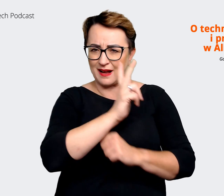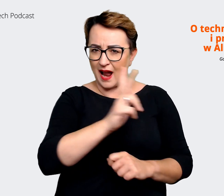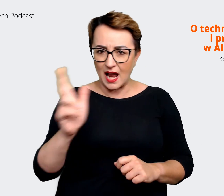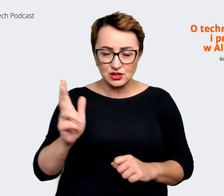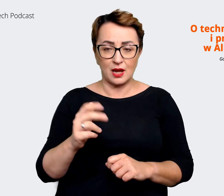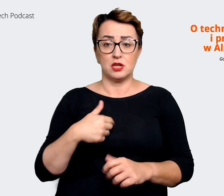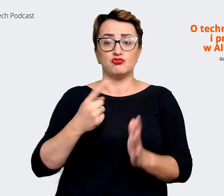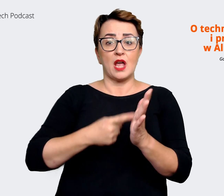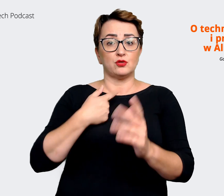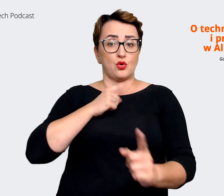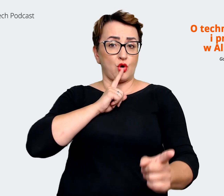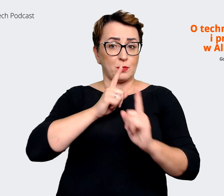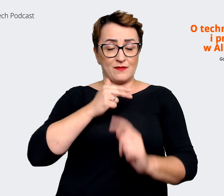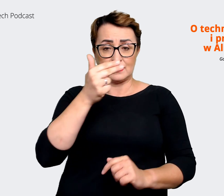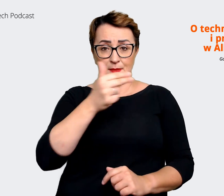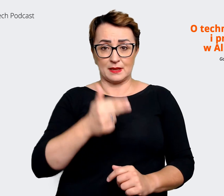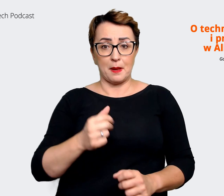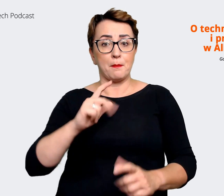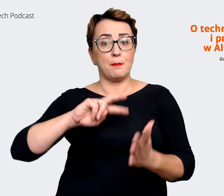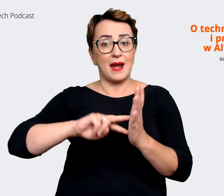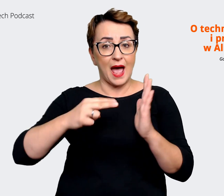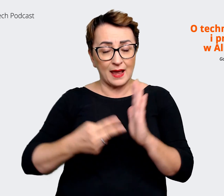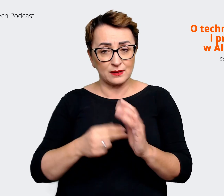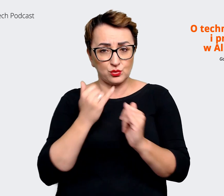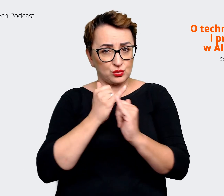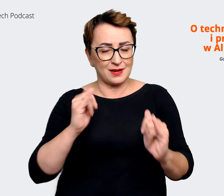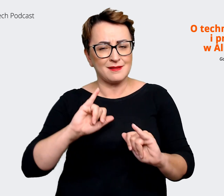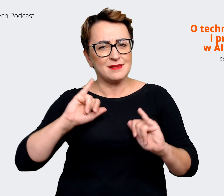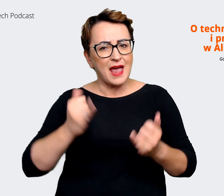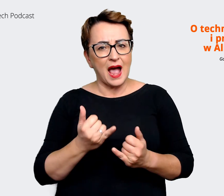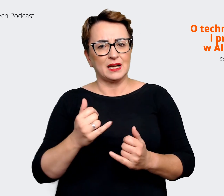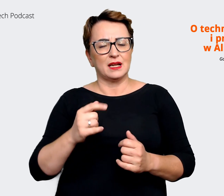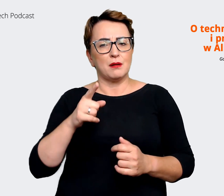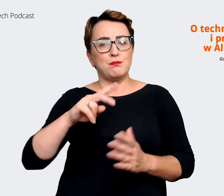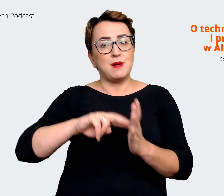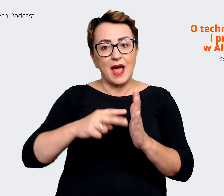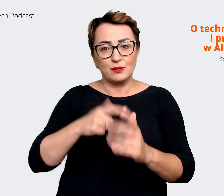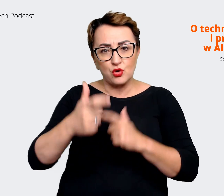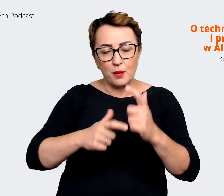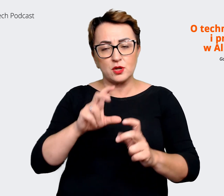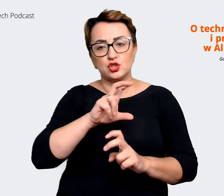o planie realese'u. Jak jest rollout plan, czy od razu włączamy funkcjonalność wszystkim, czy robimy